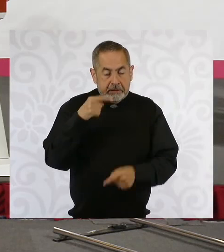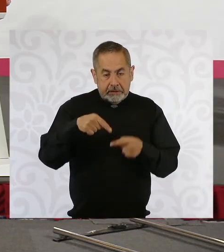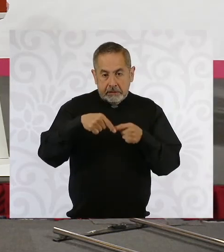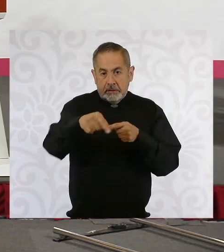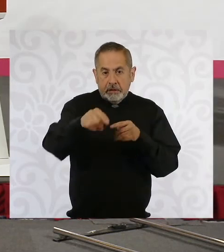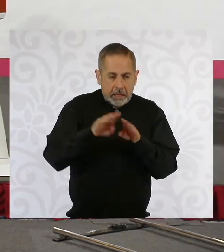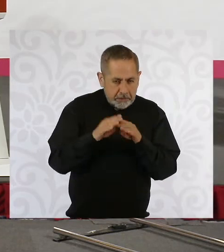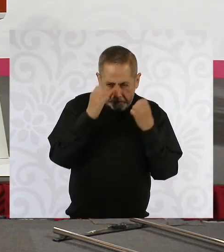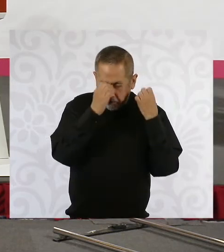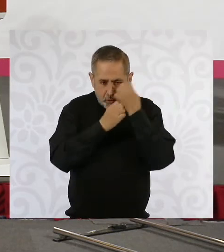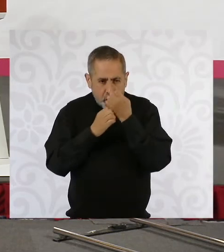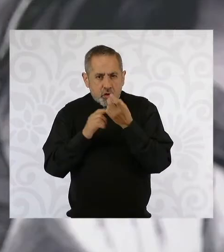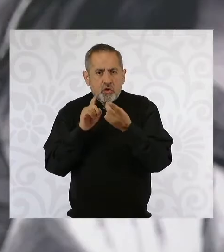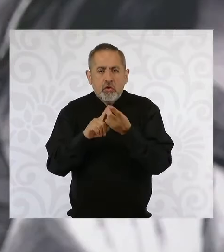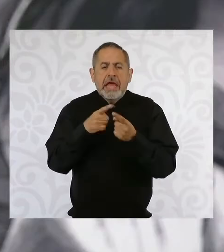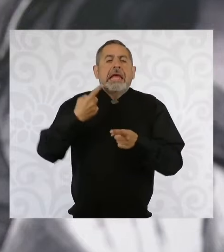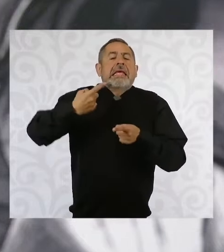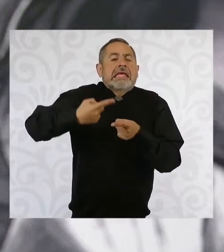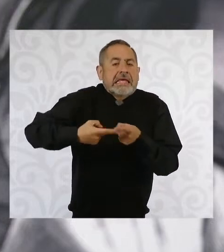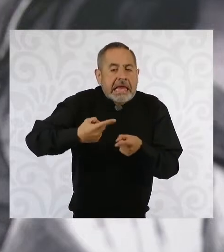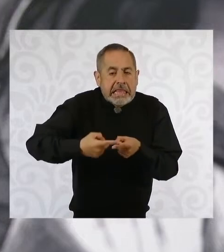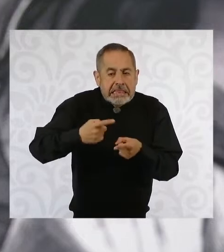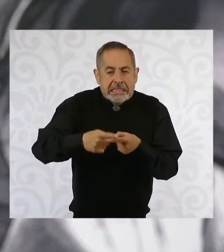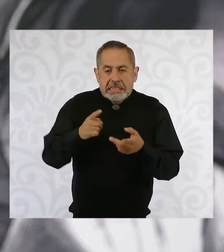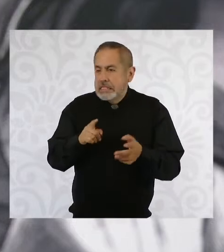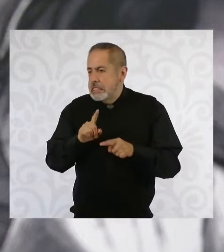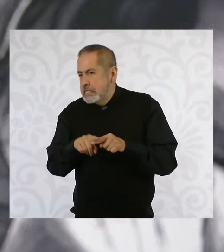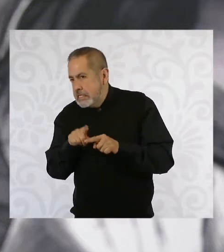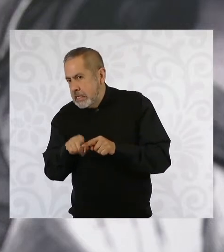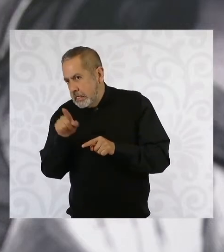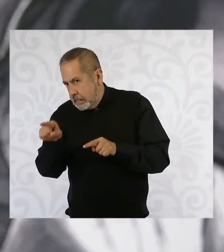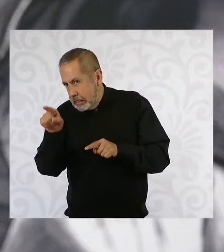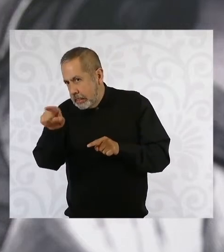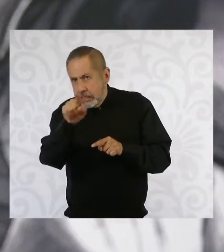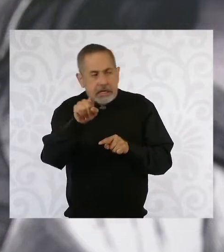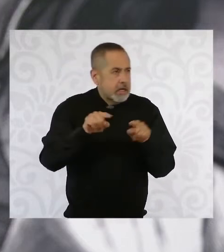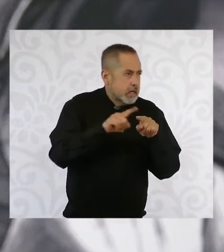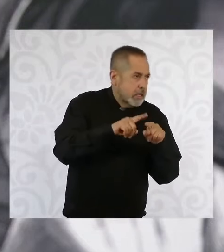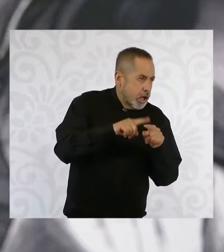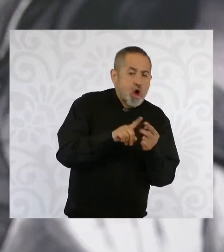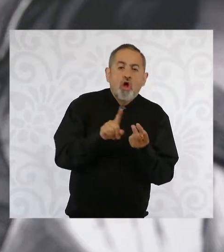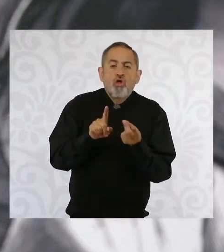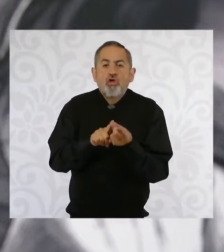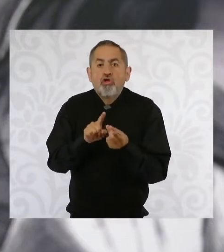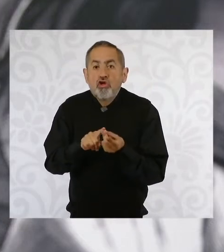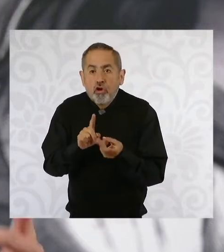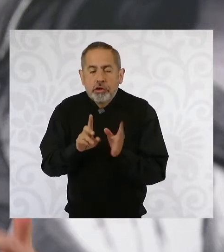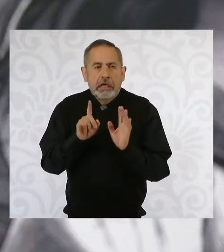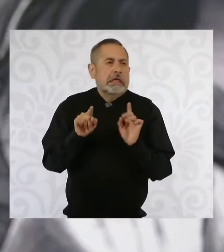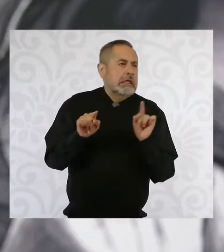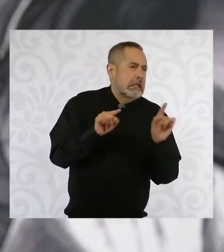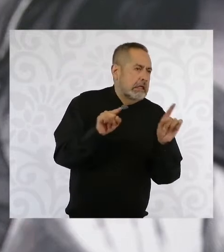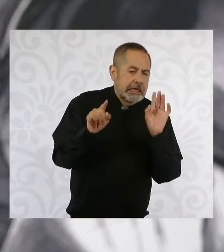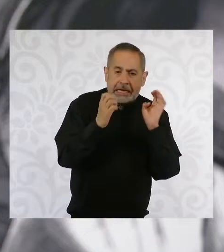identificando los jugadores eh que existen en el país y buscando la manera más efectiva de